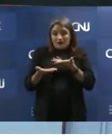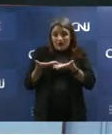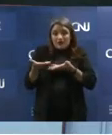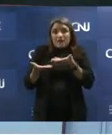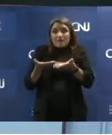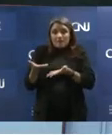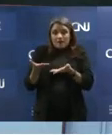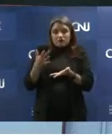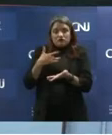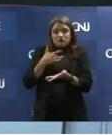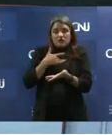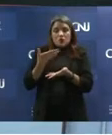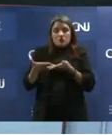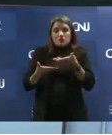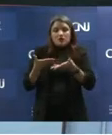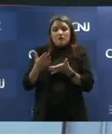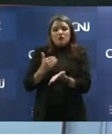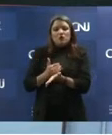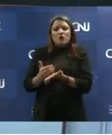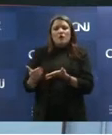e posteriormente a isso.